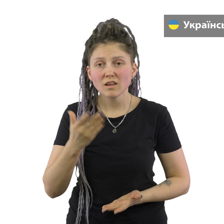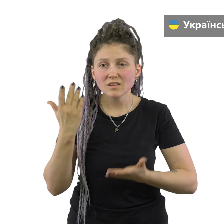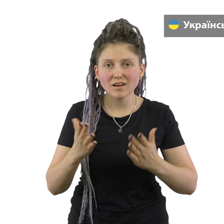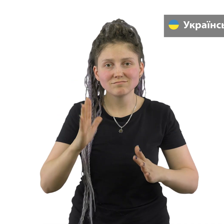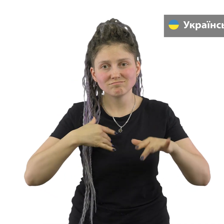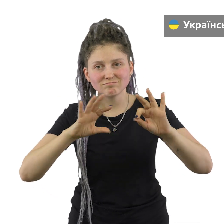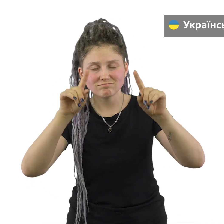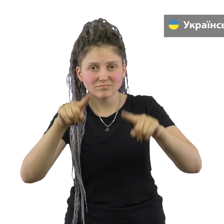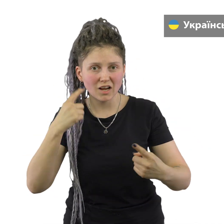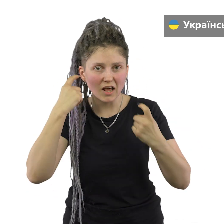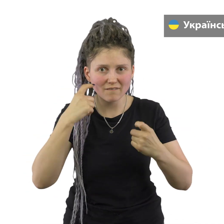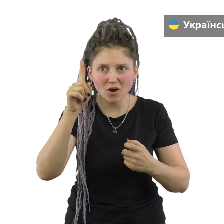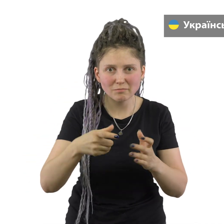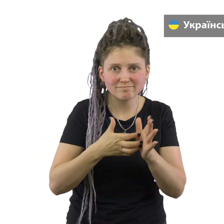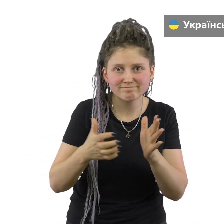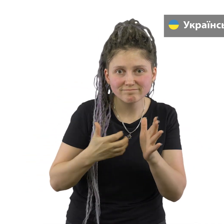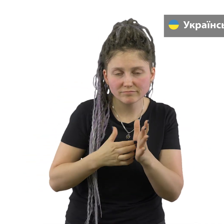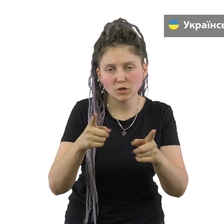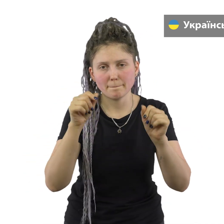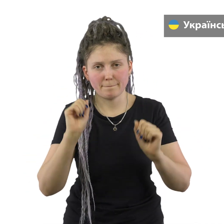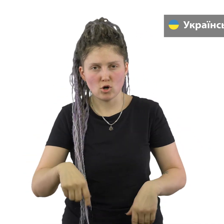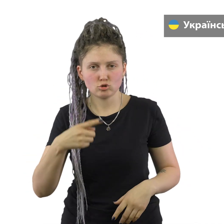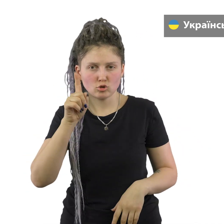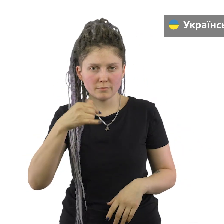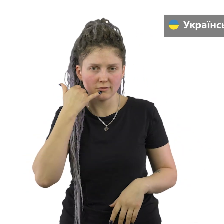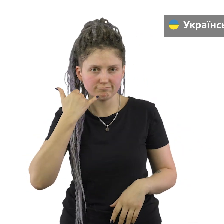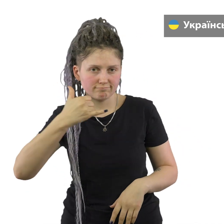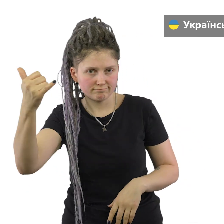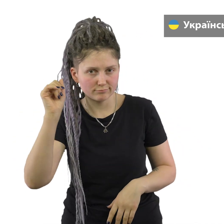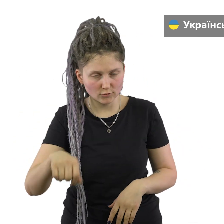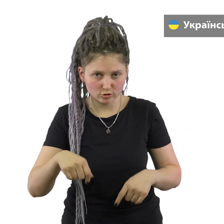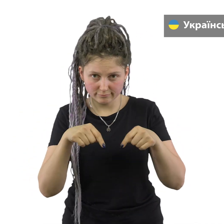Якщо ви не знайшли потрібну інформацію, телефонуйте на гарячу лінію: